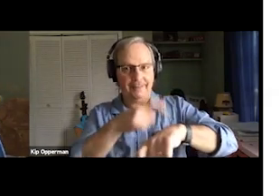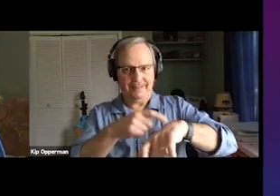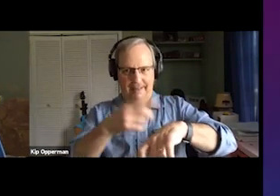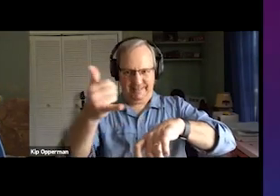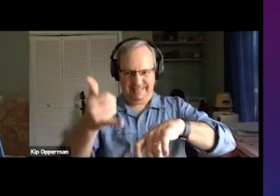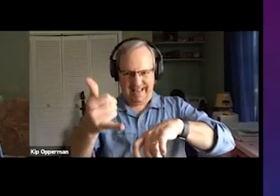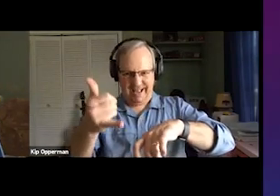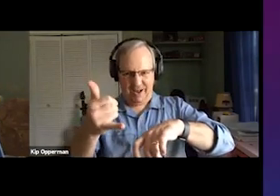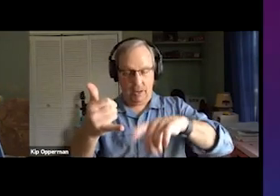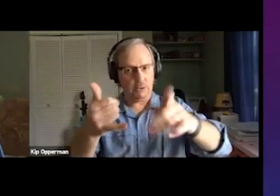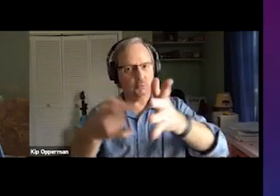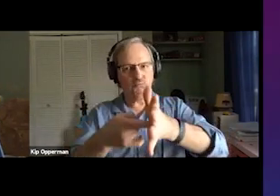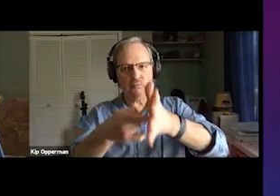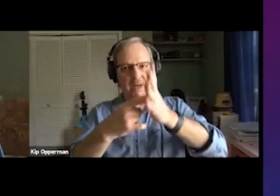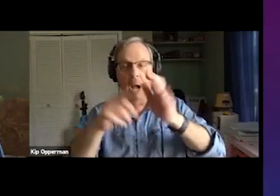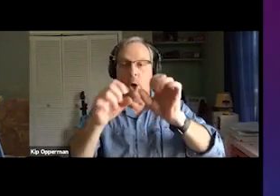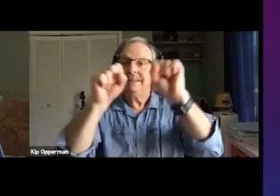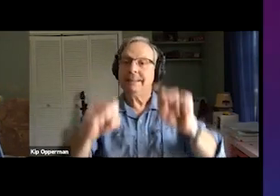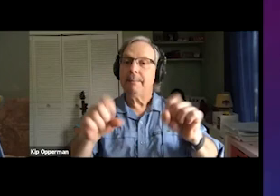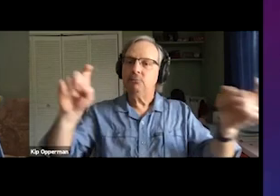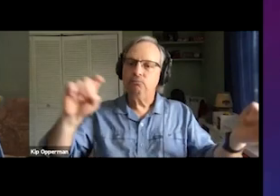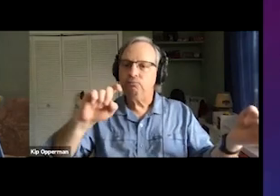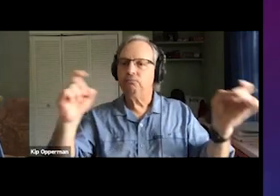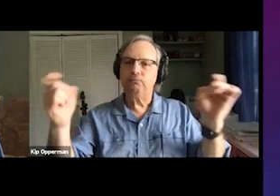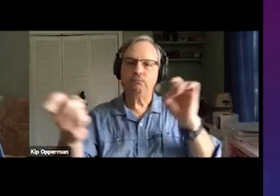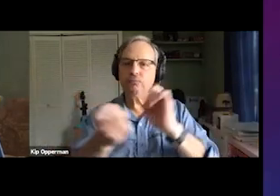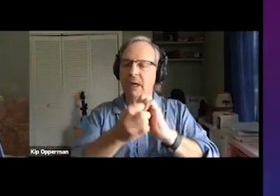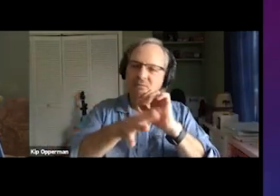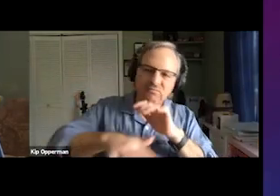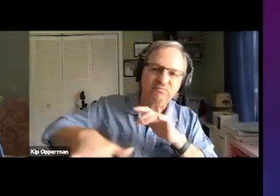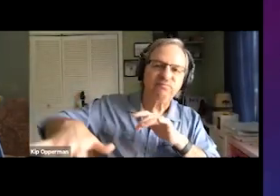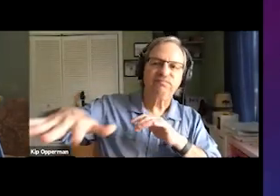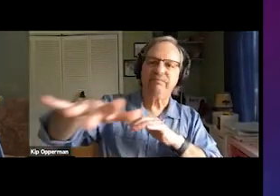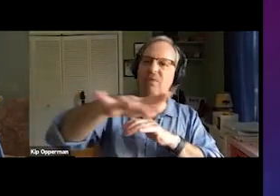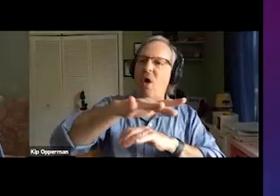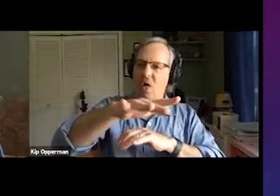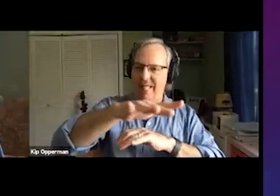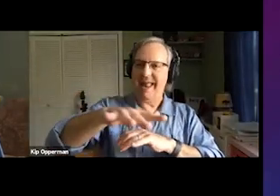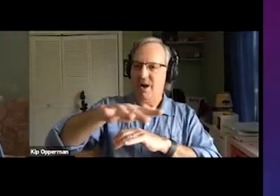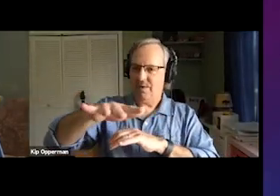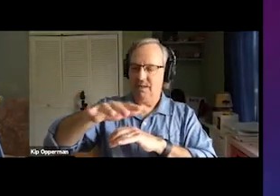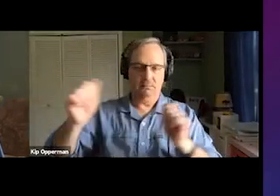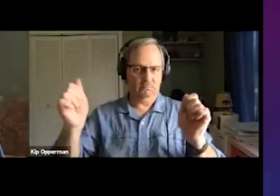y esto va a requerir un cambio sistémico en todas las áreas por el bien de todos nosotros, en última instancia.